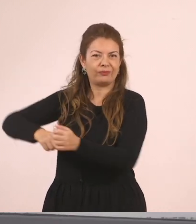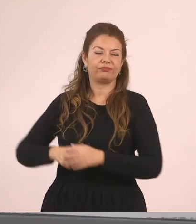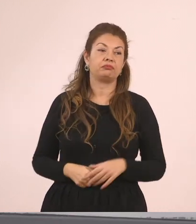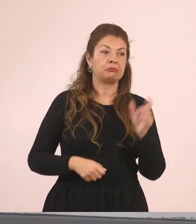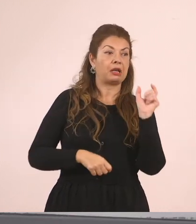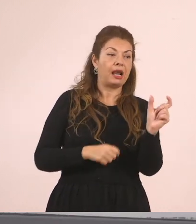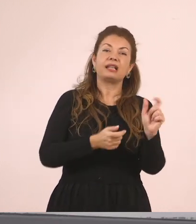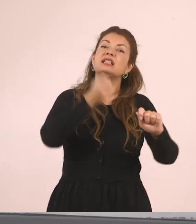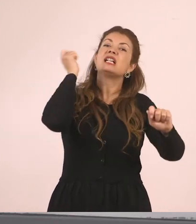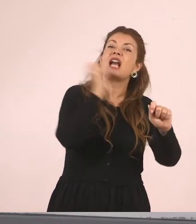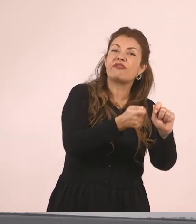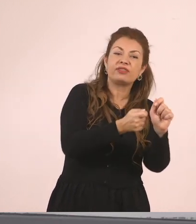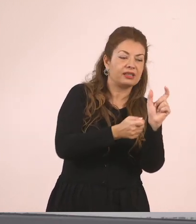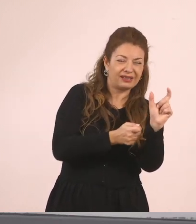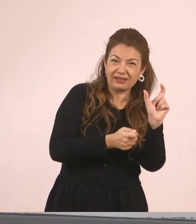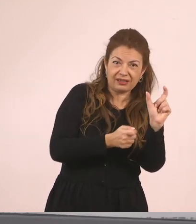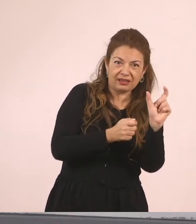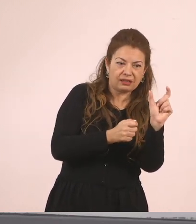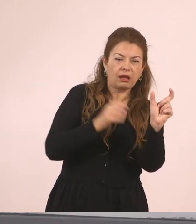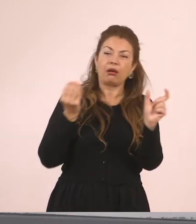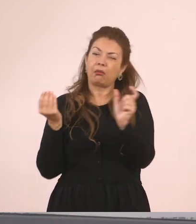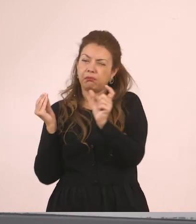Από τη λέξη καρφί... ...καρφώνω.